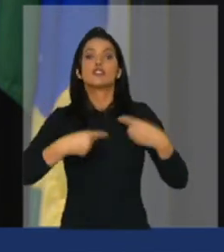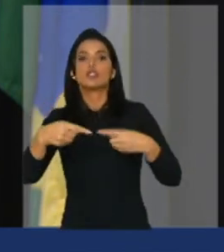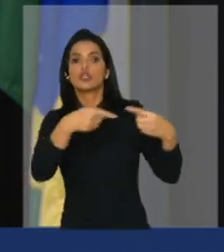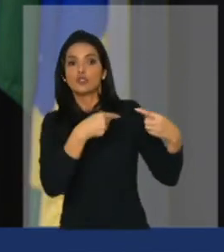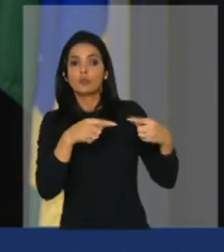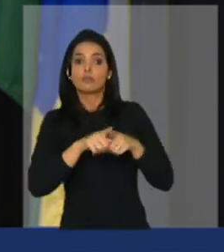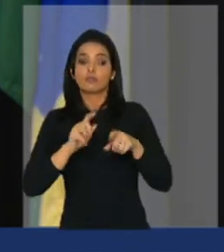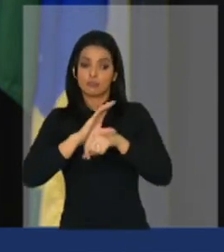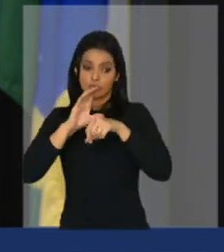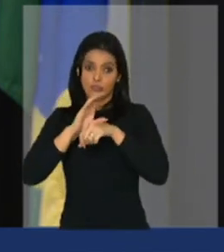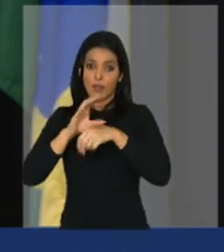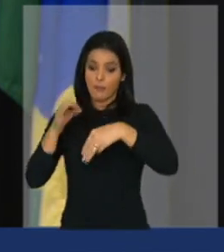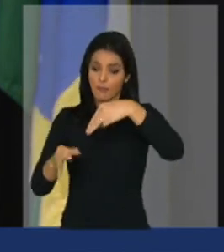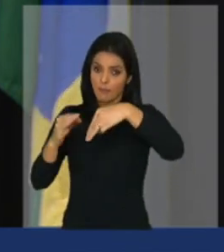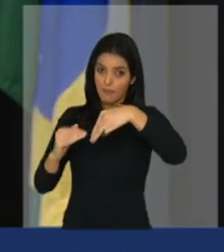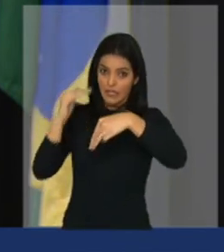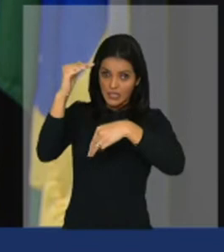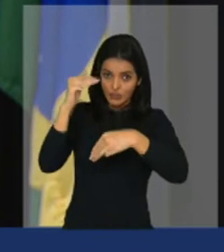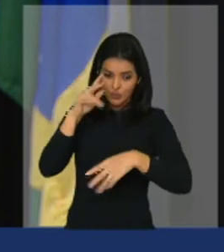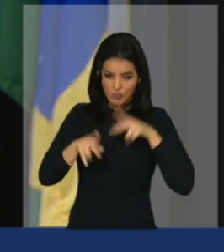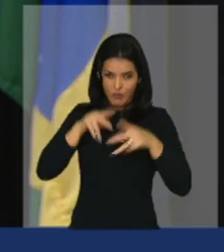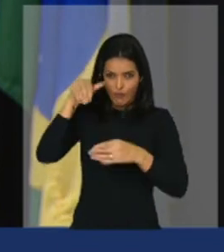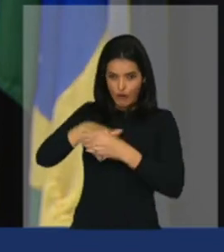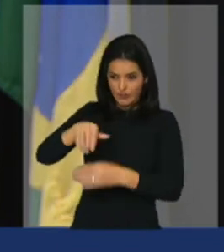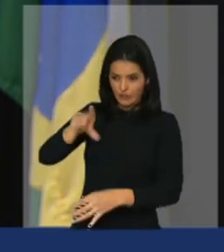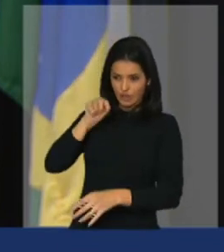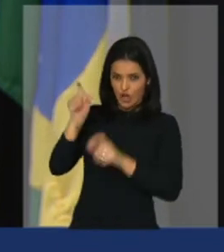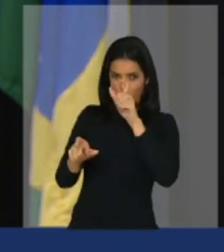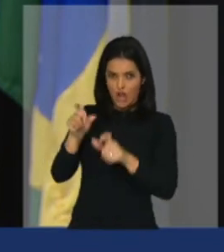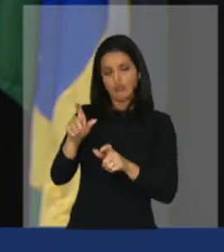DEMOCRACIA. -- [PRESIDENTE]: OBRIGADO, DEPUTADO, CONVIDO